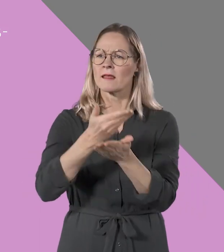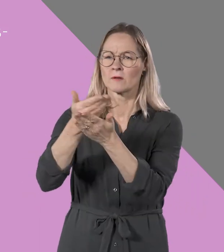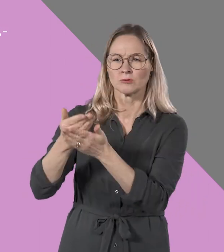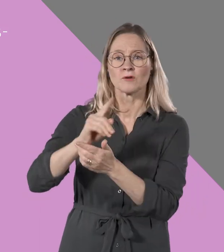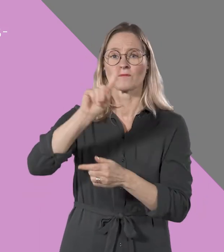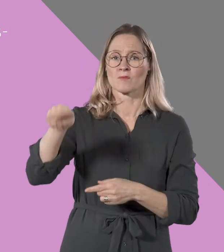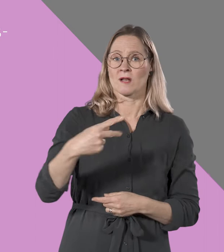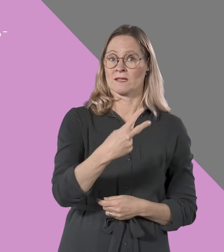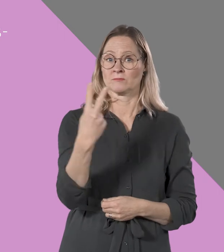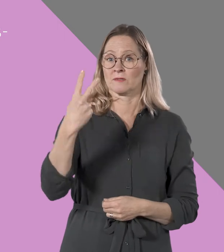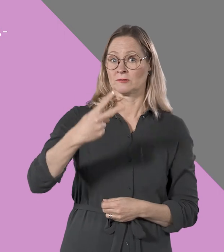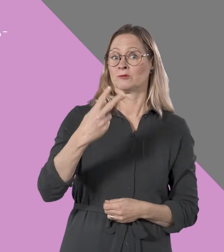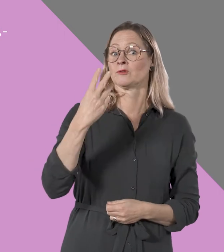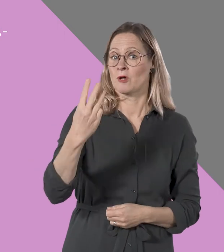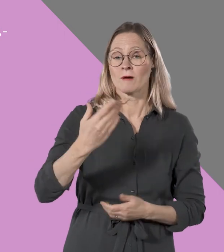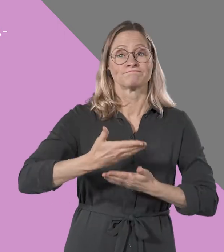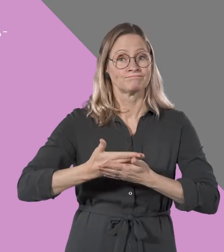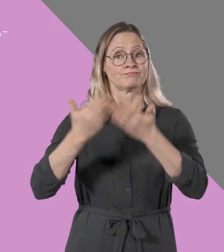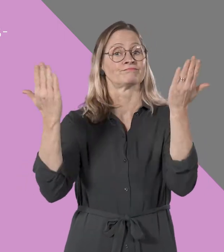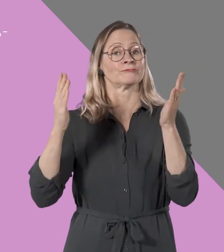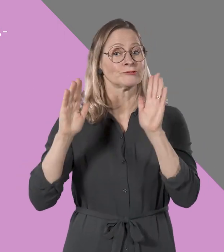avustusten jakoehdotuksen vuodelle 2023.